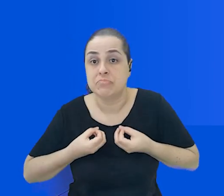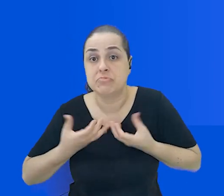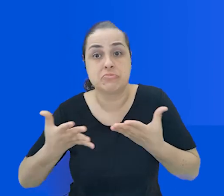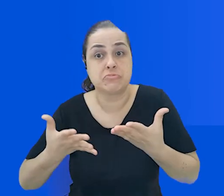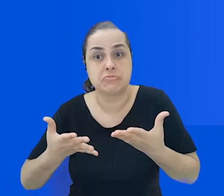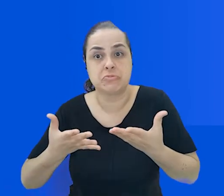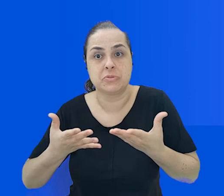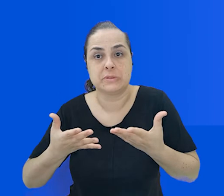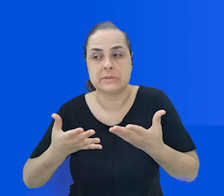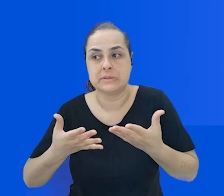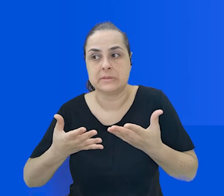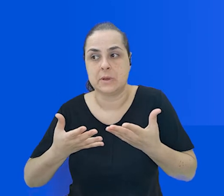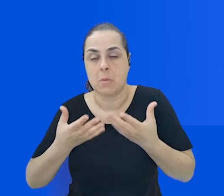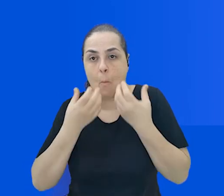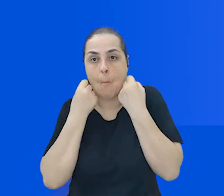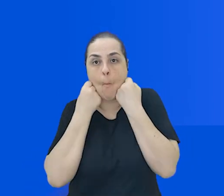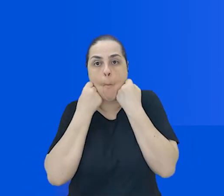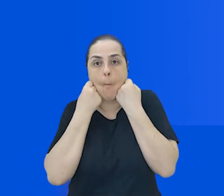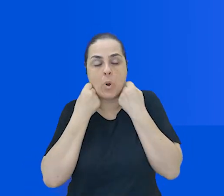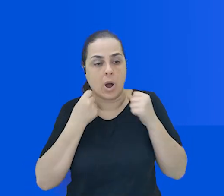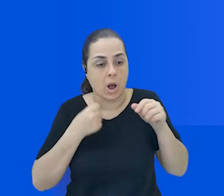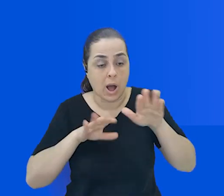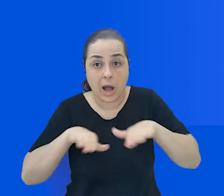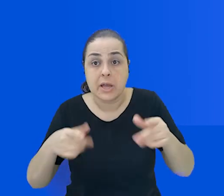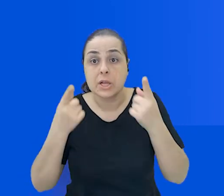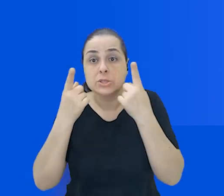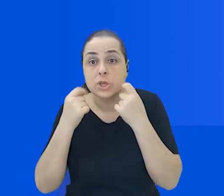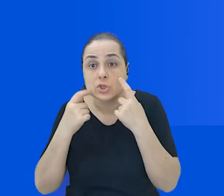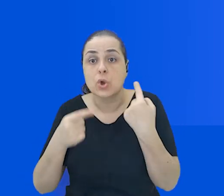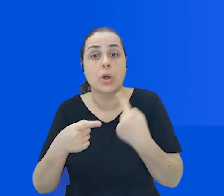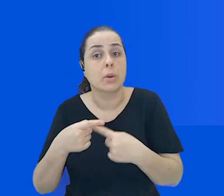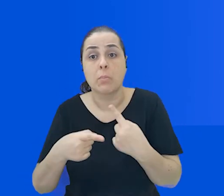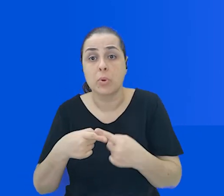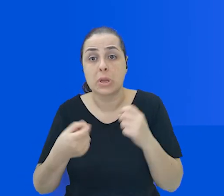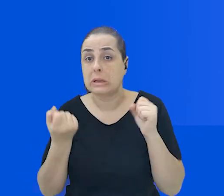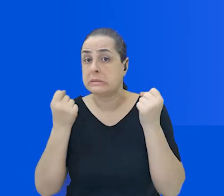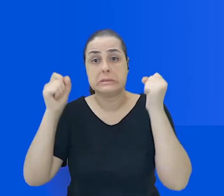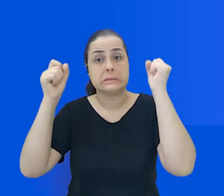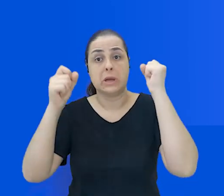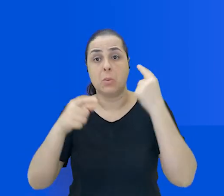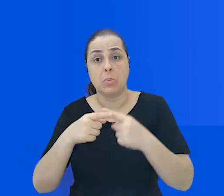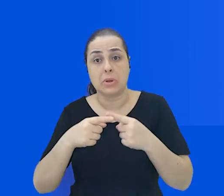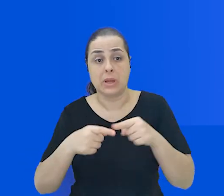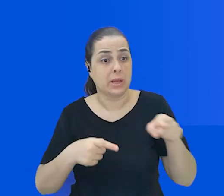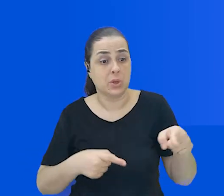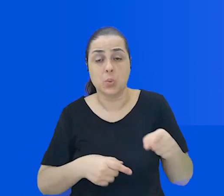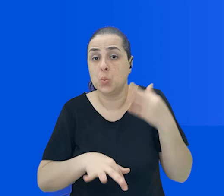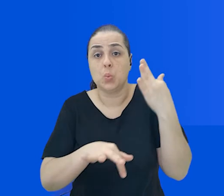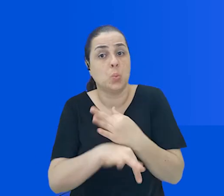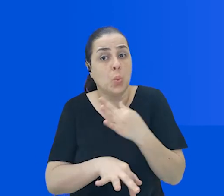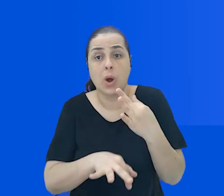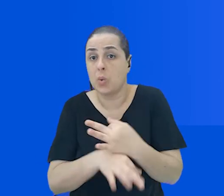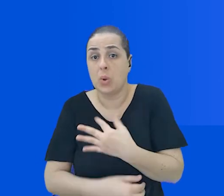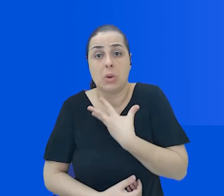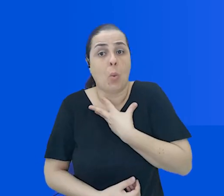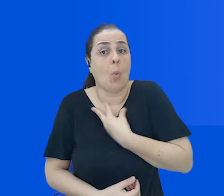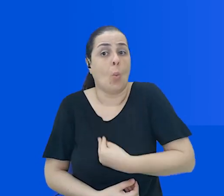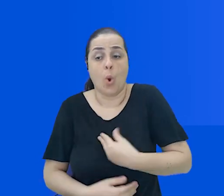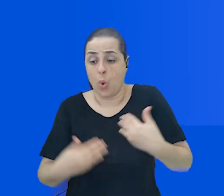E a criança chora daquele jeito não é uma desregulação é porque é o ápice da frustração, no aqui agora, o corpo dela só tem aquilo